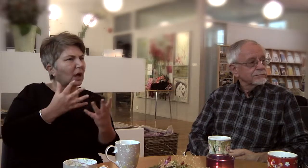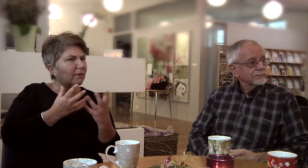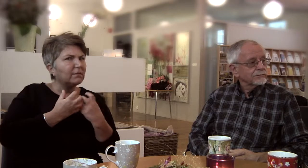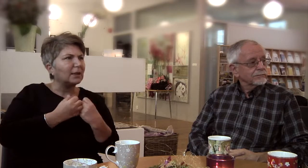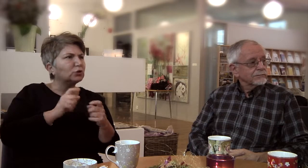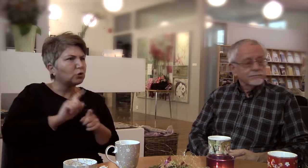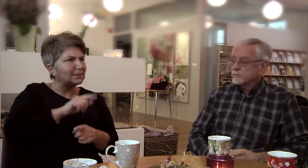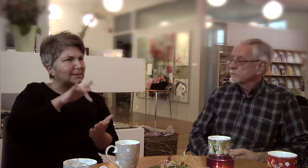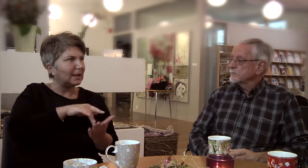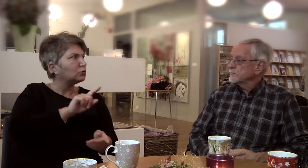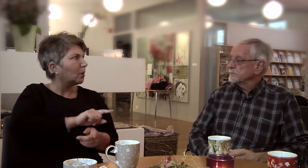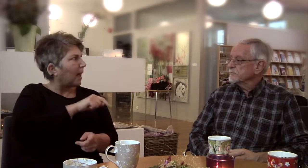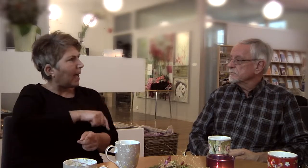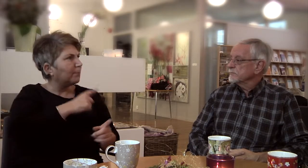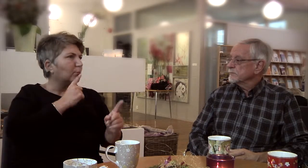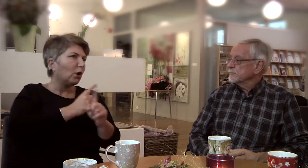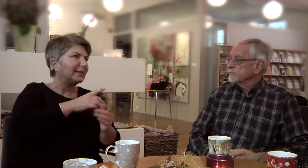Jeg kjenner at jeg savner et sted som dette.